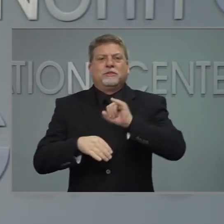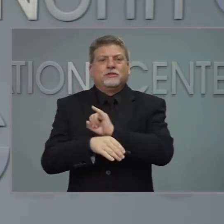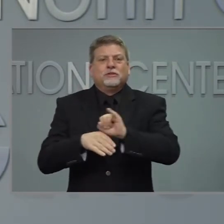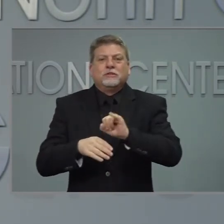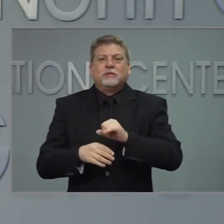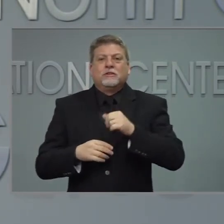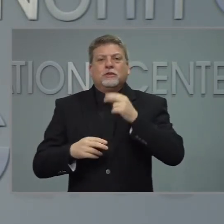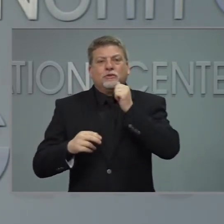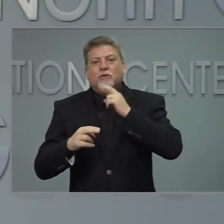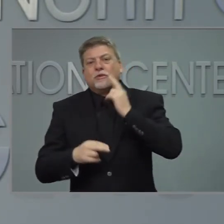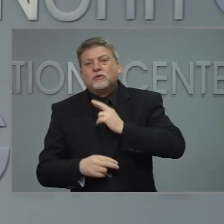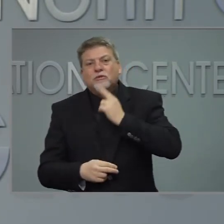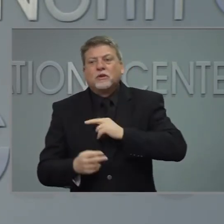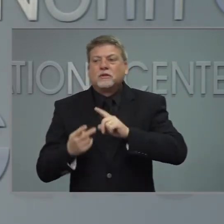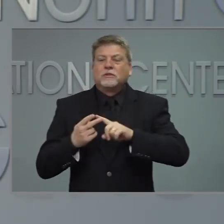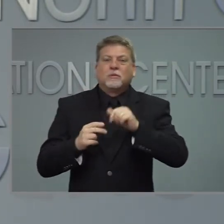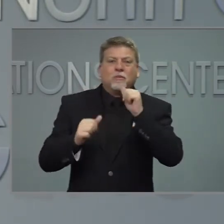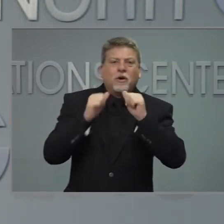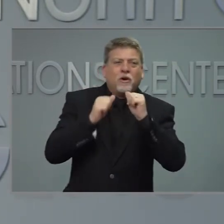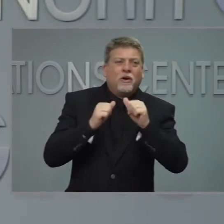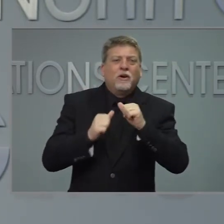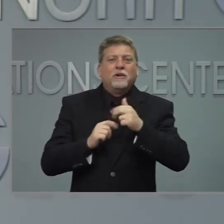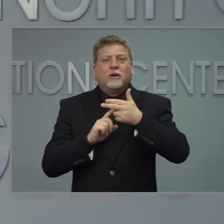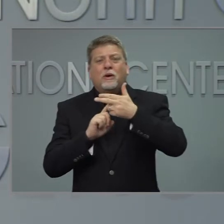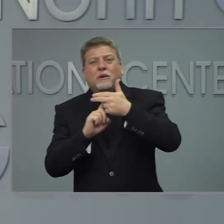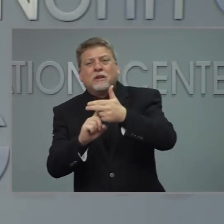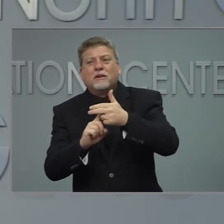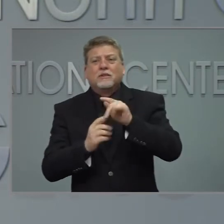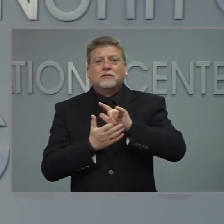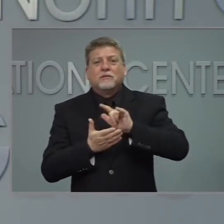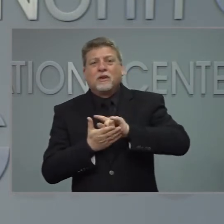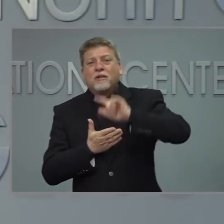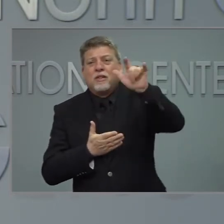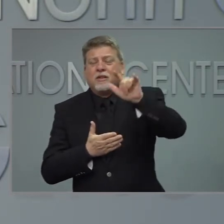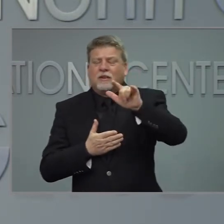Los restaurantes bares, hoteles, Hill, industria de viajes las aerolíneas, ellos